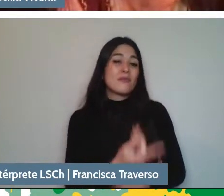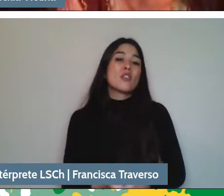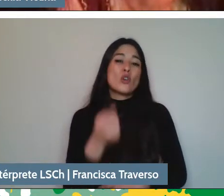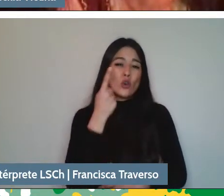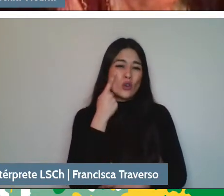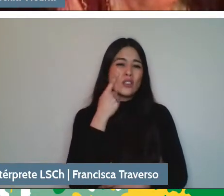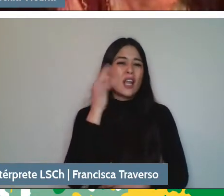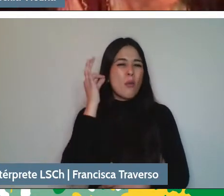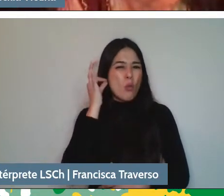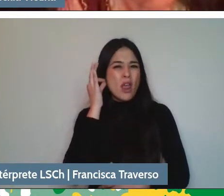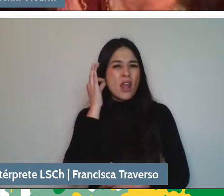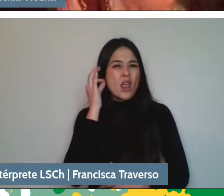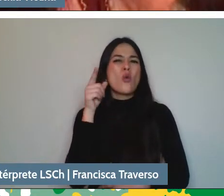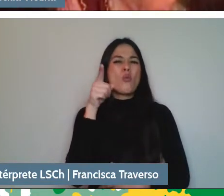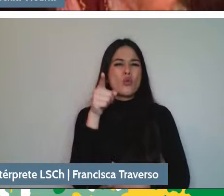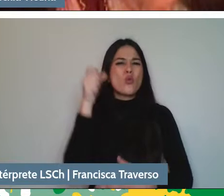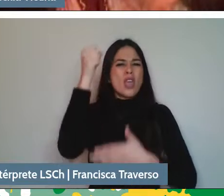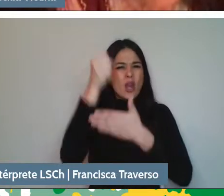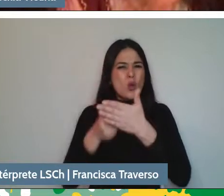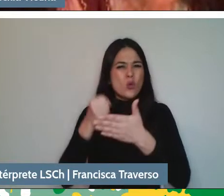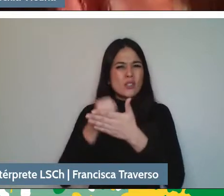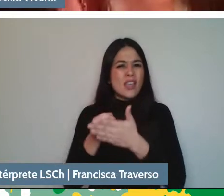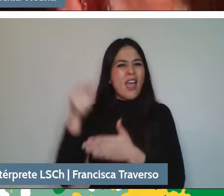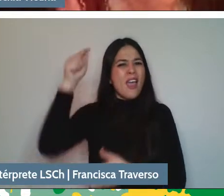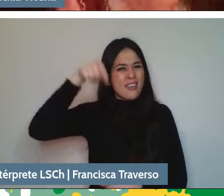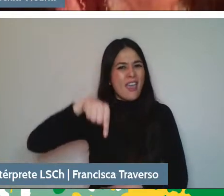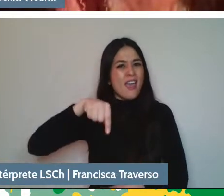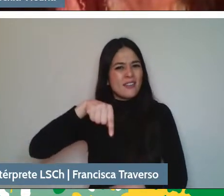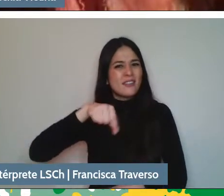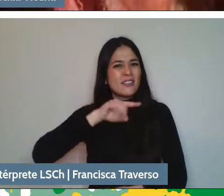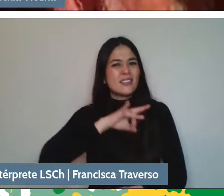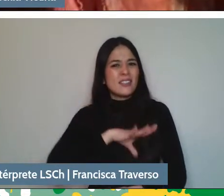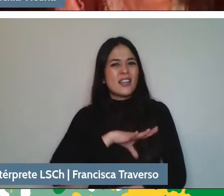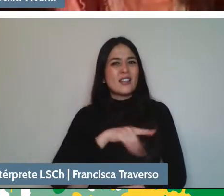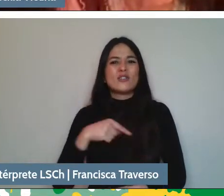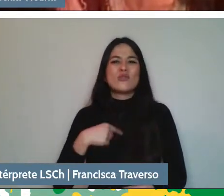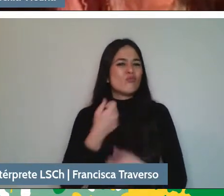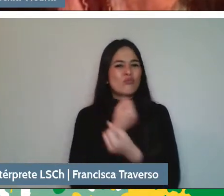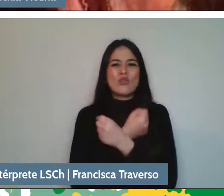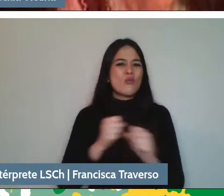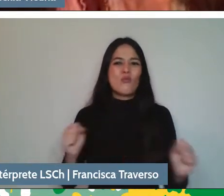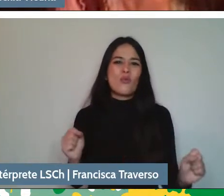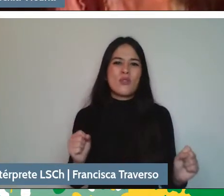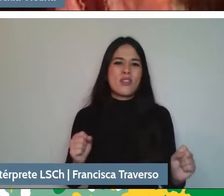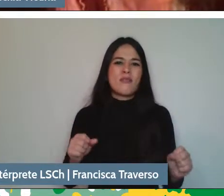que están dando la lucha allá y yo no tuve ese privilegio de poder permanecer en Chile